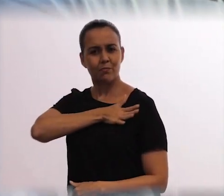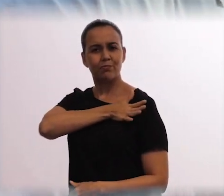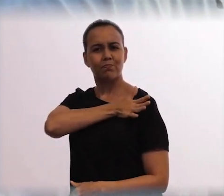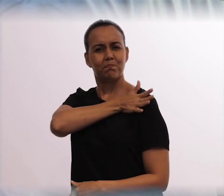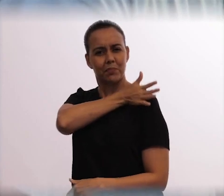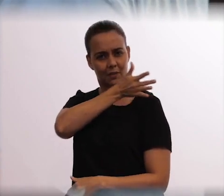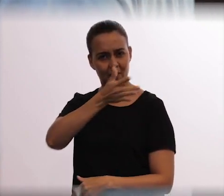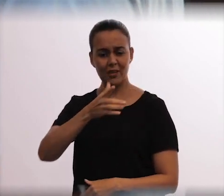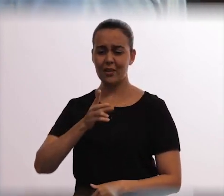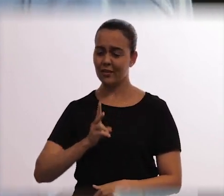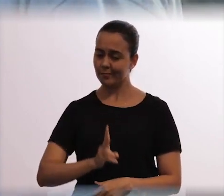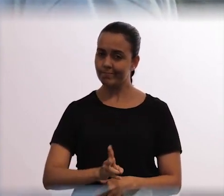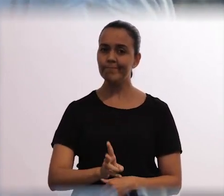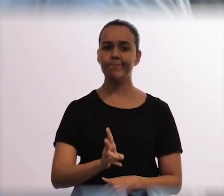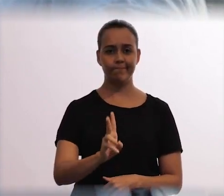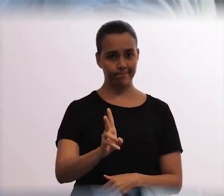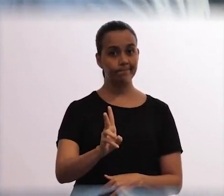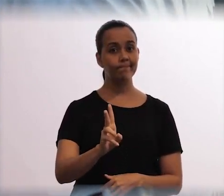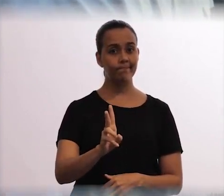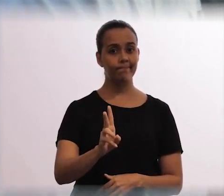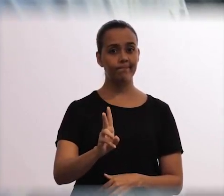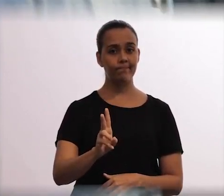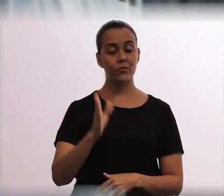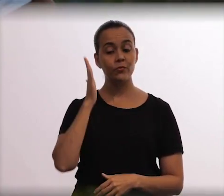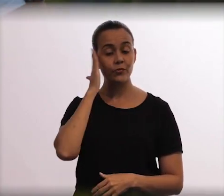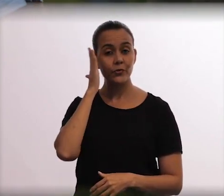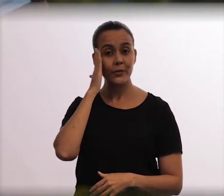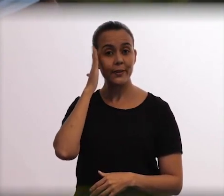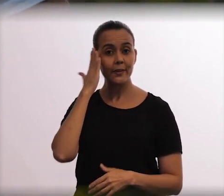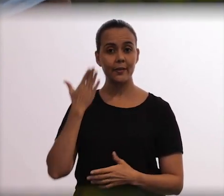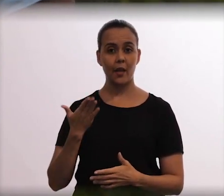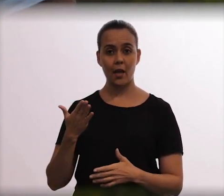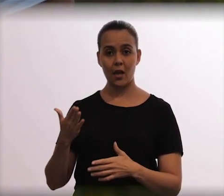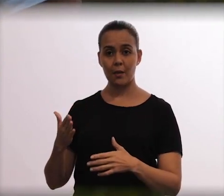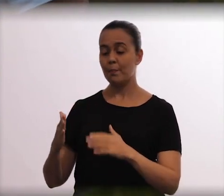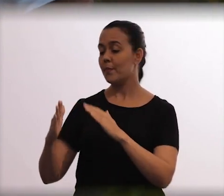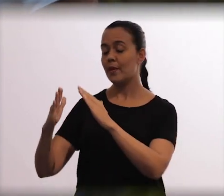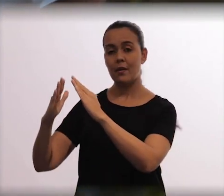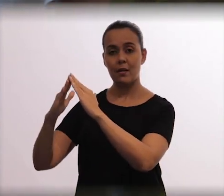que é estrutural, que é histórico. Os pobres,